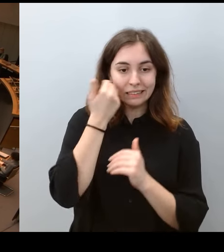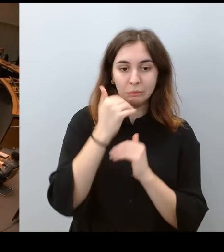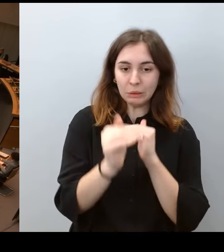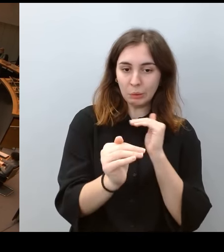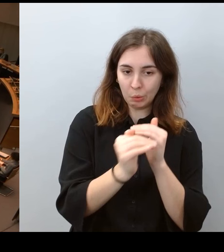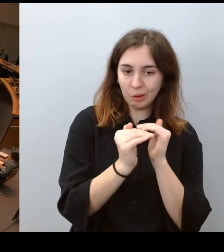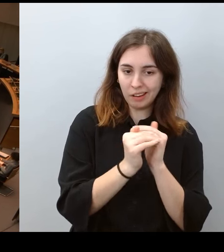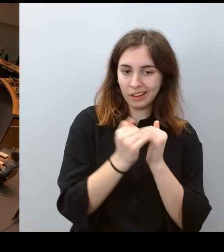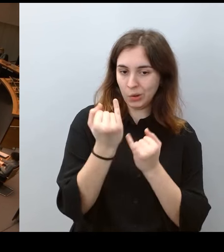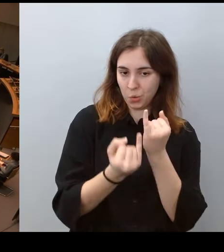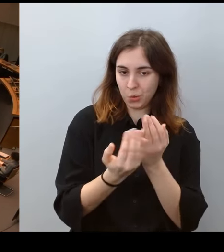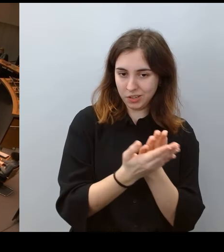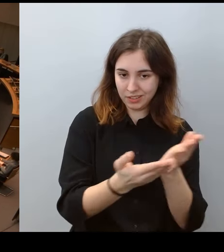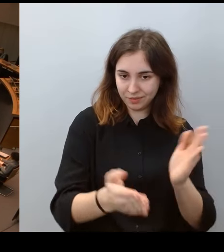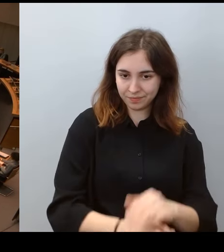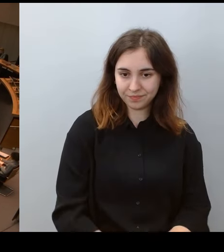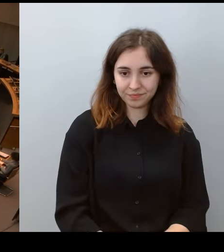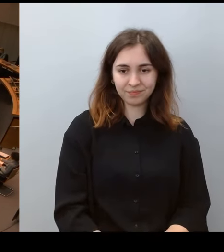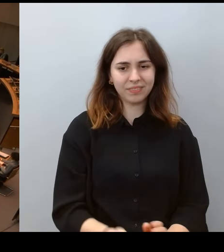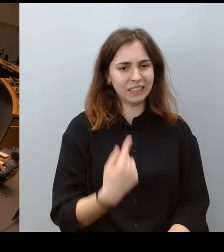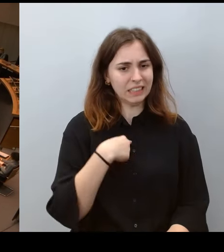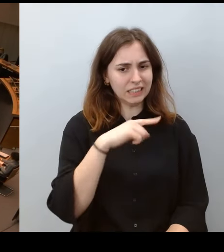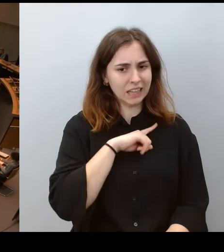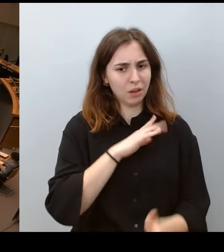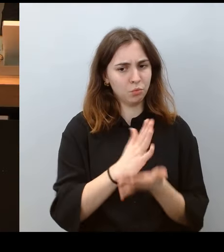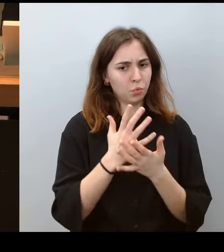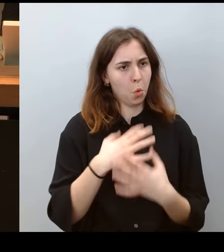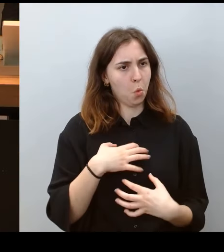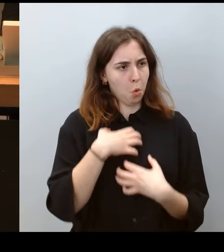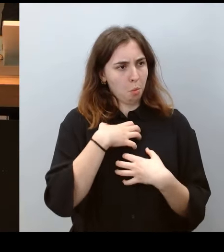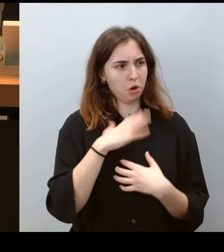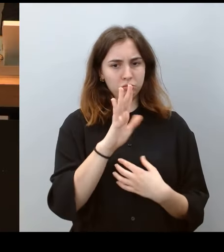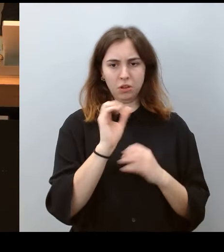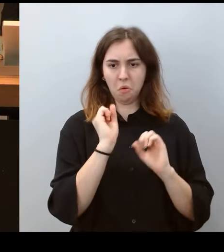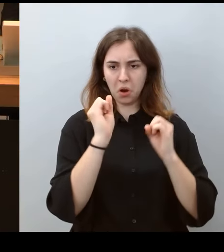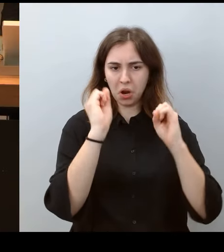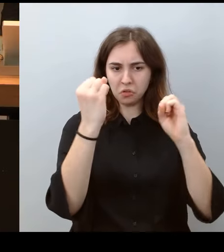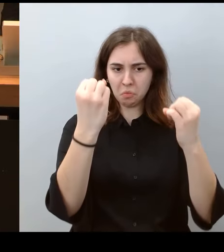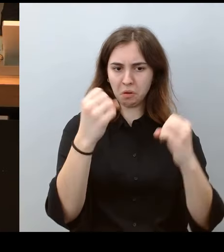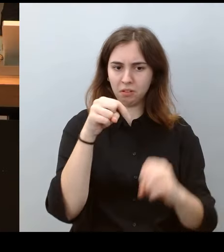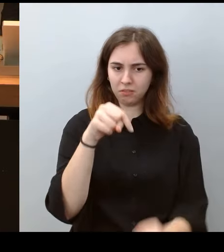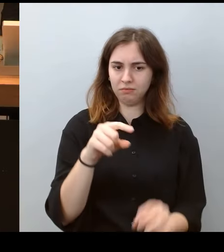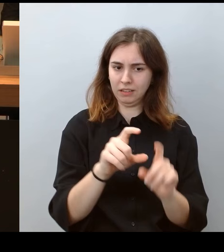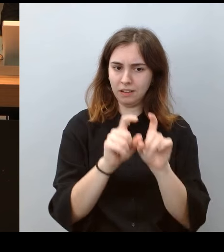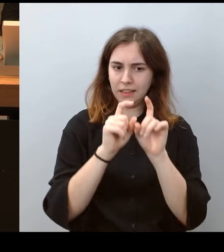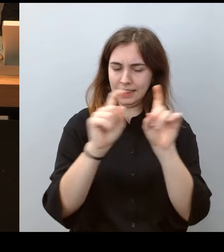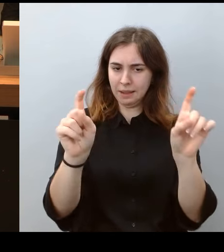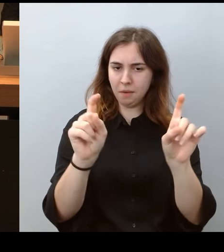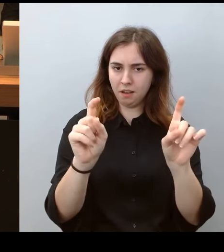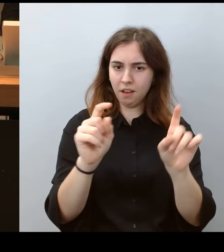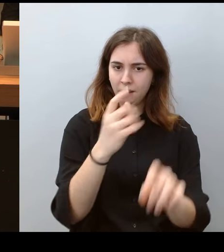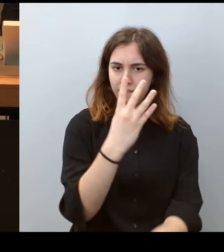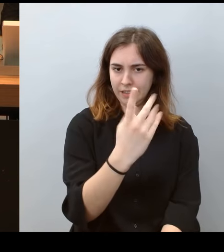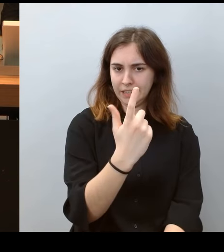ich bin etwas überrascht, mit welchem Engagement Sie sich um die 24 sieben Unterkünfte bemühen.